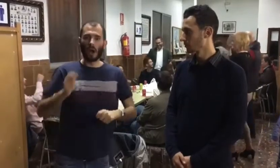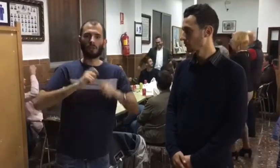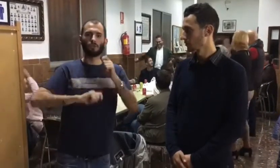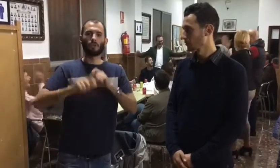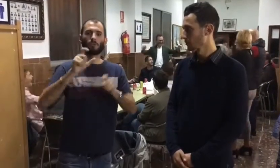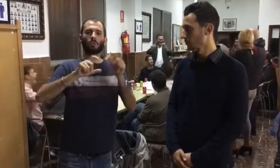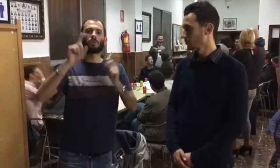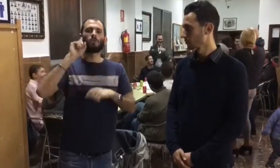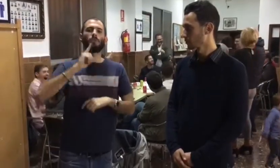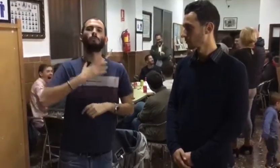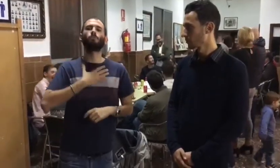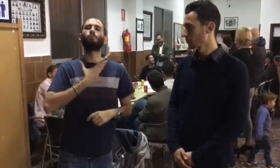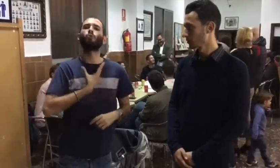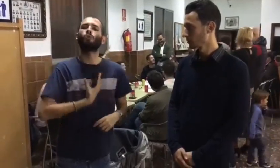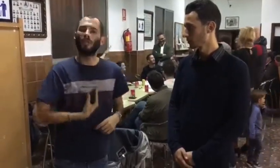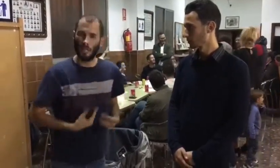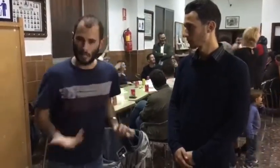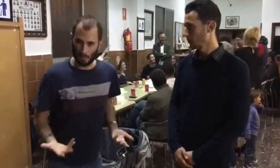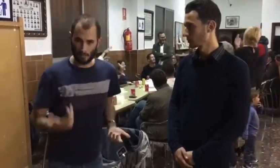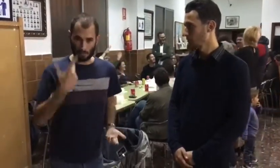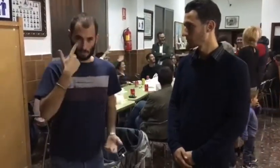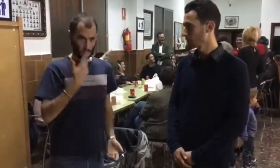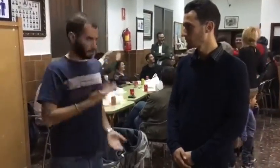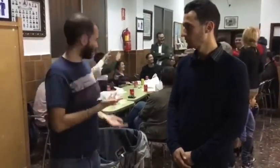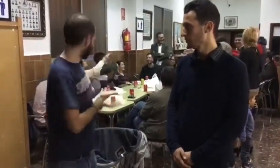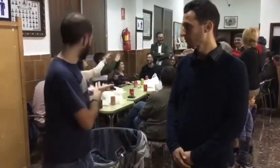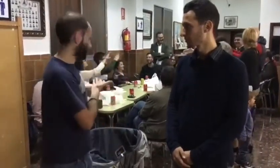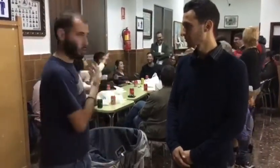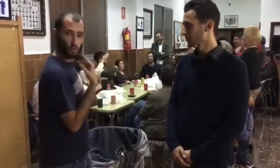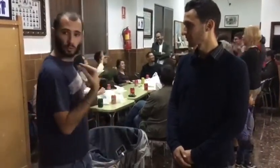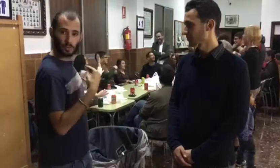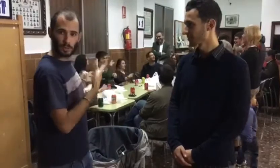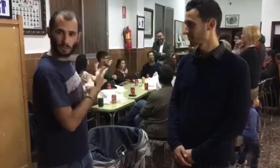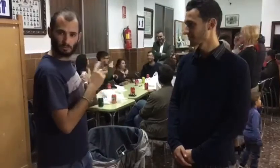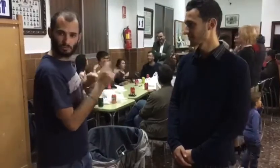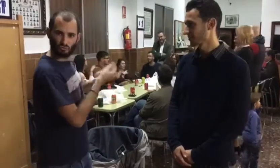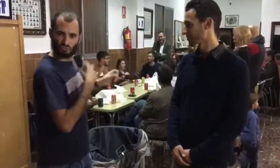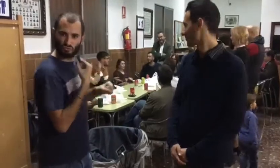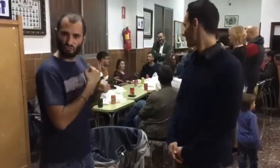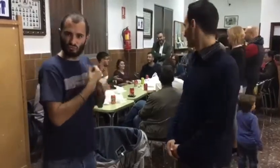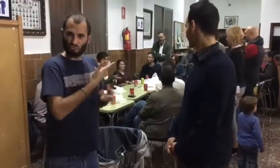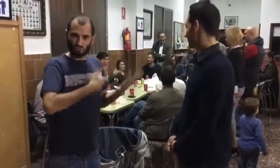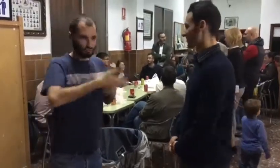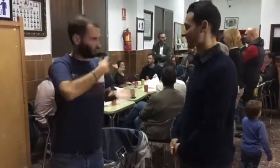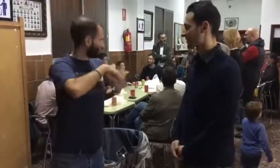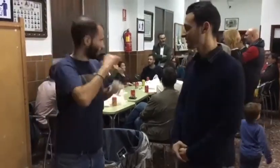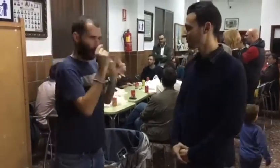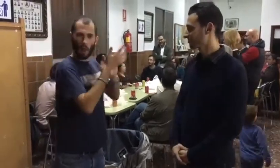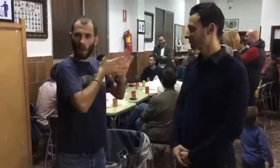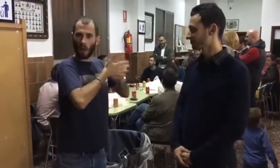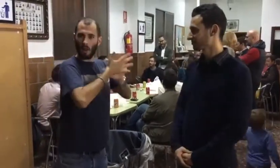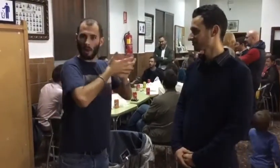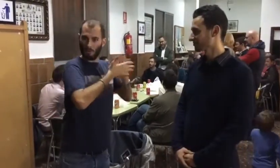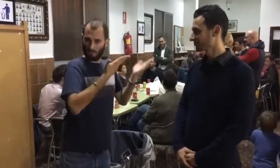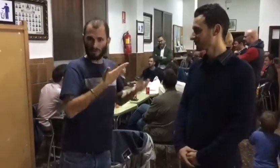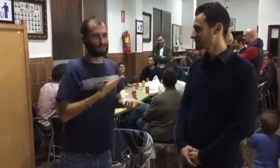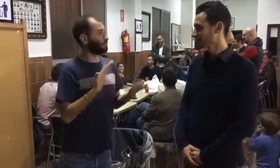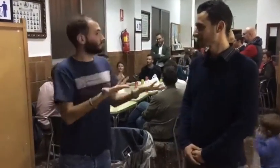En la Asociación de Personas Sordas de Murcia, ahí podéis ver la presencia de la juventud sorda. Siempre debatiendo, colaborando y compartiendo juntes.